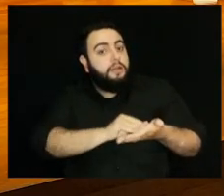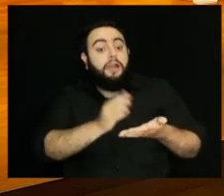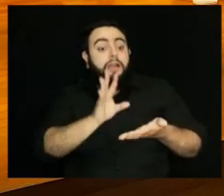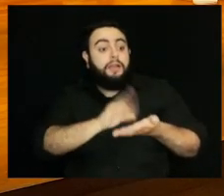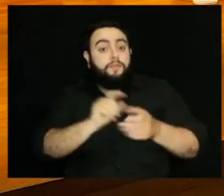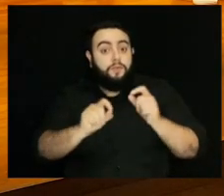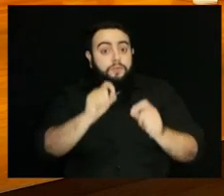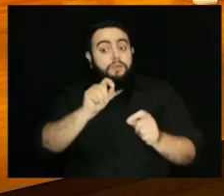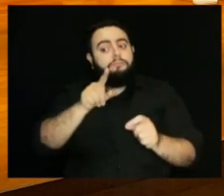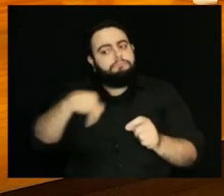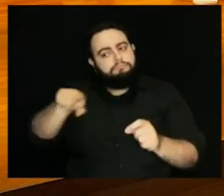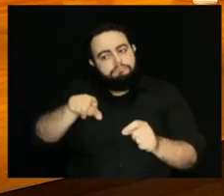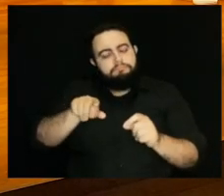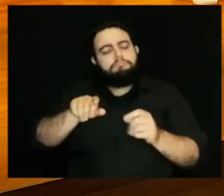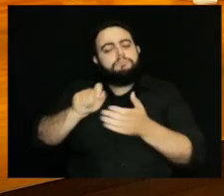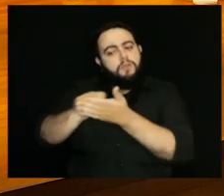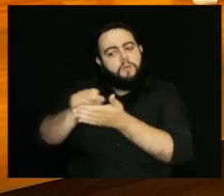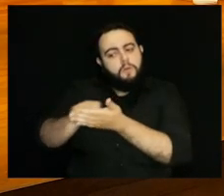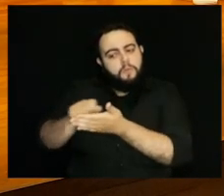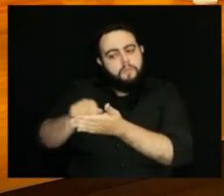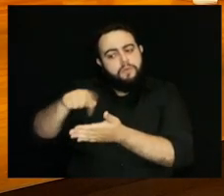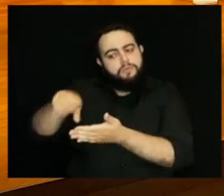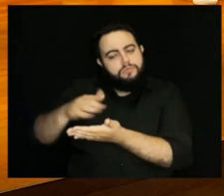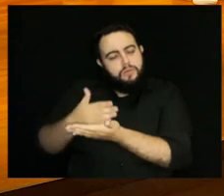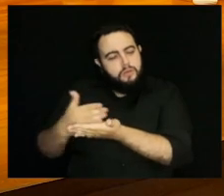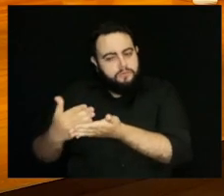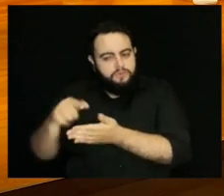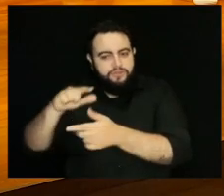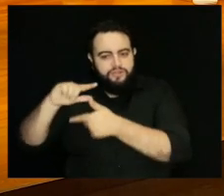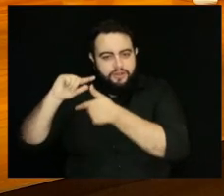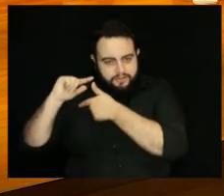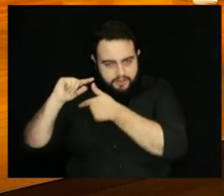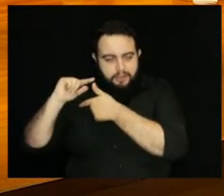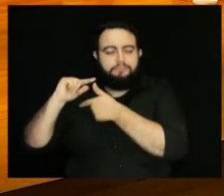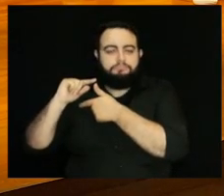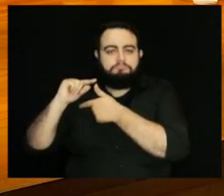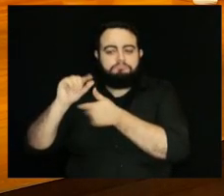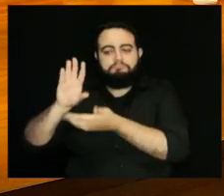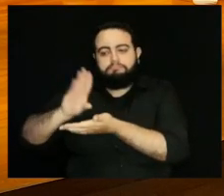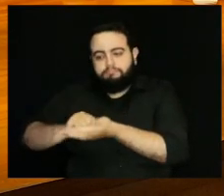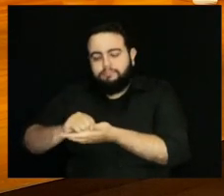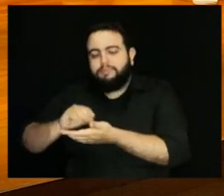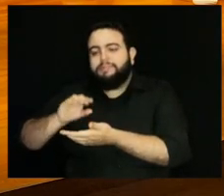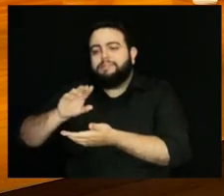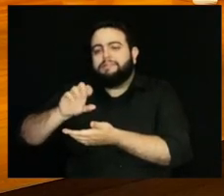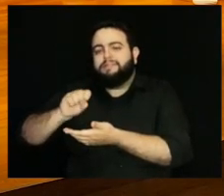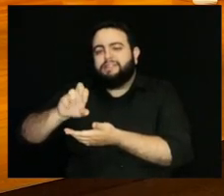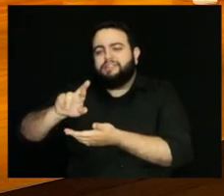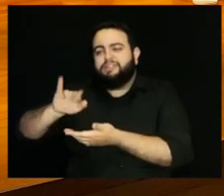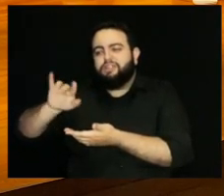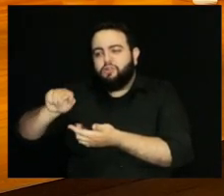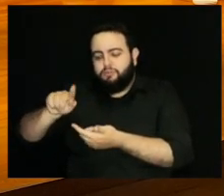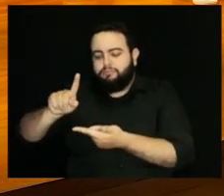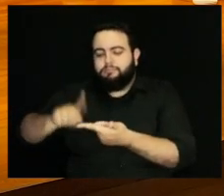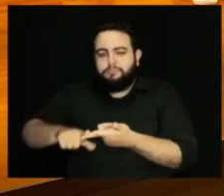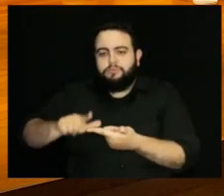aí nessa geração. Então ela gravou Sérgio Napp, gravou Luíz Mauro, gravou o Túlio Piva, que